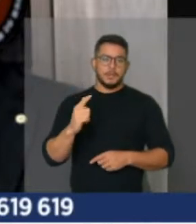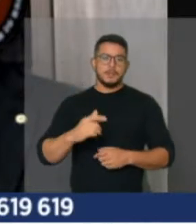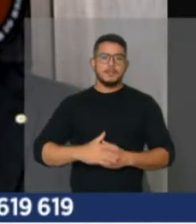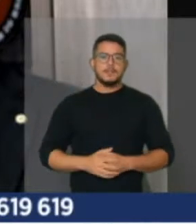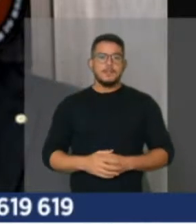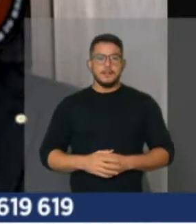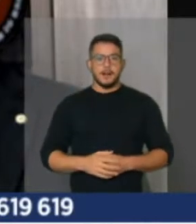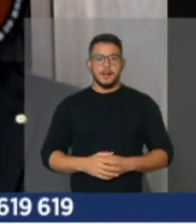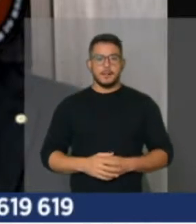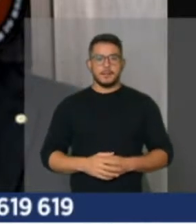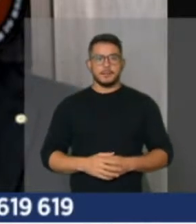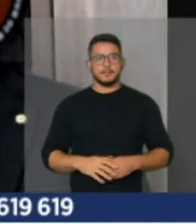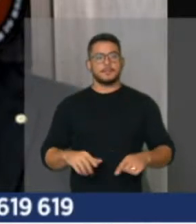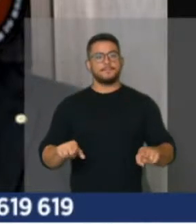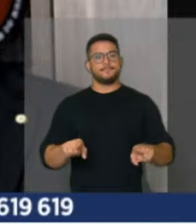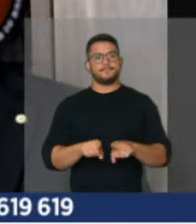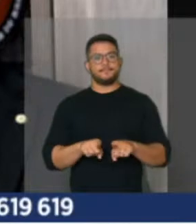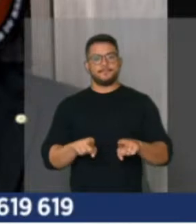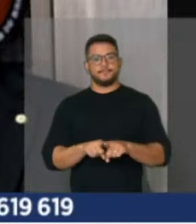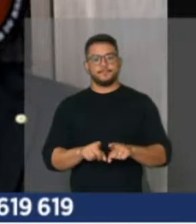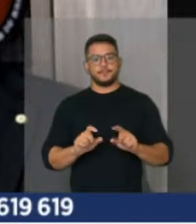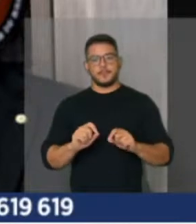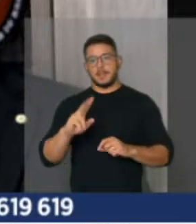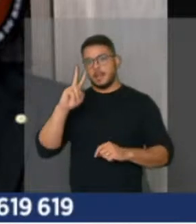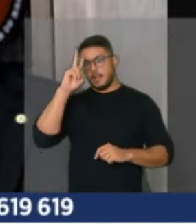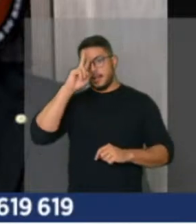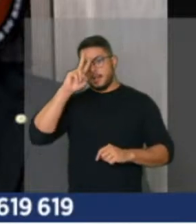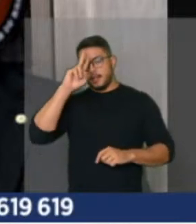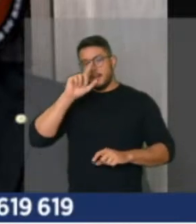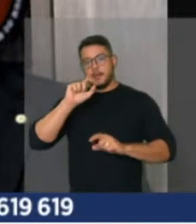TAMBÉM A PARTICIPAÇÃO E O EMPENHO DA FGM, DA FEDERAÇÃO GOIANA DOS MUNICÍPIOS NA